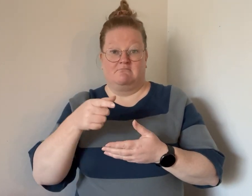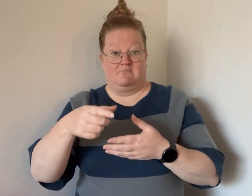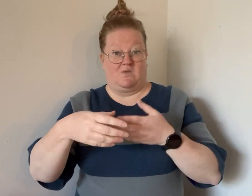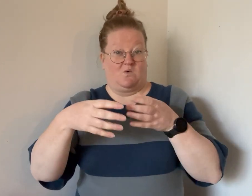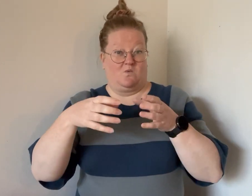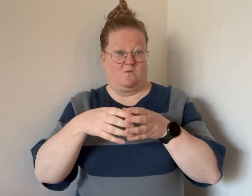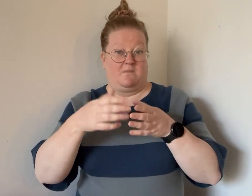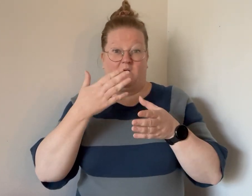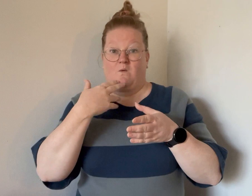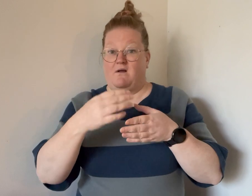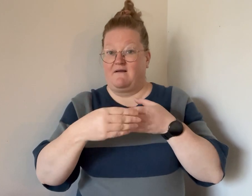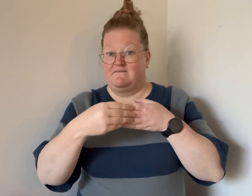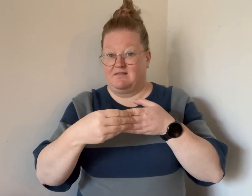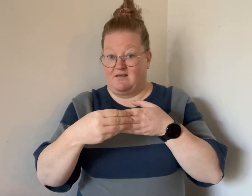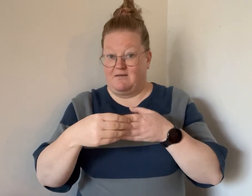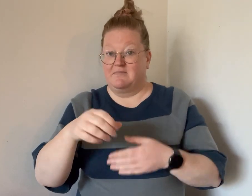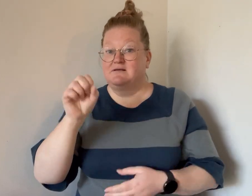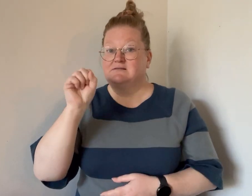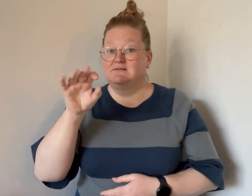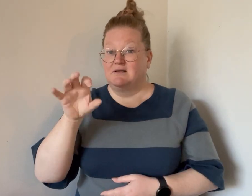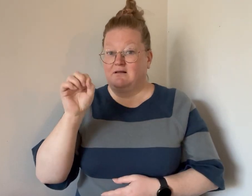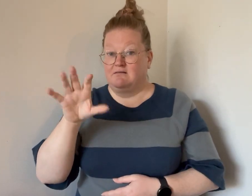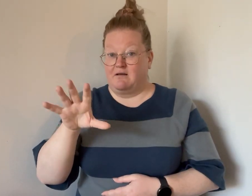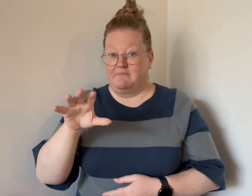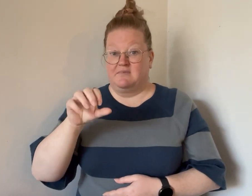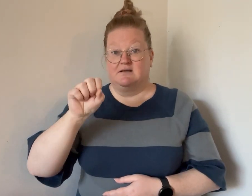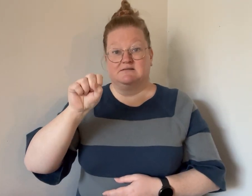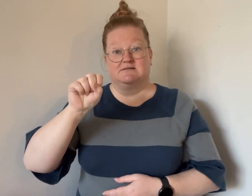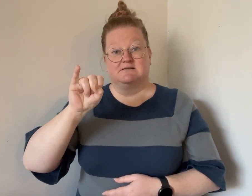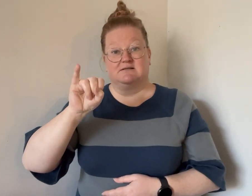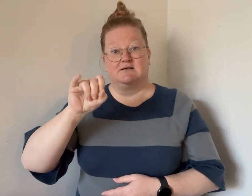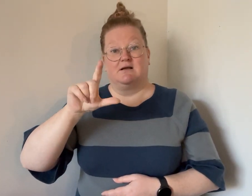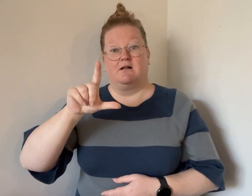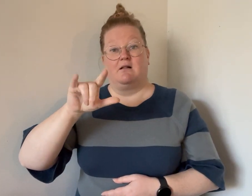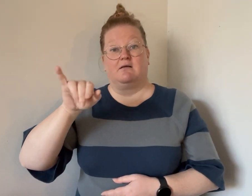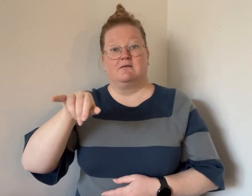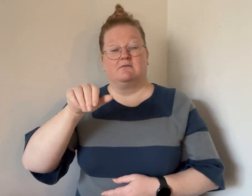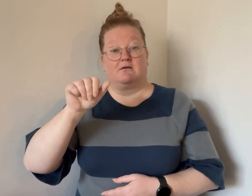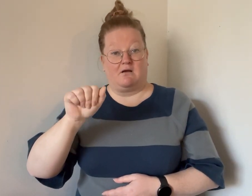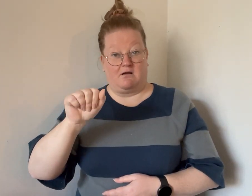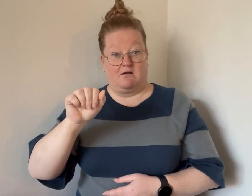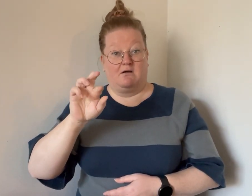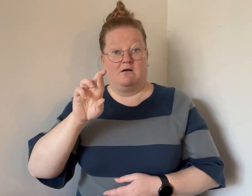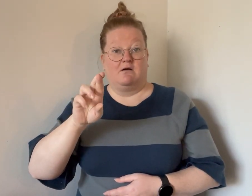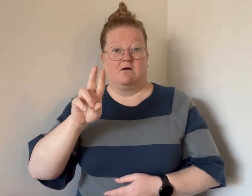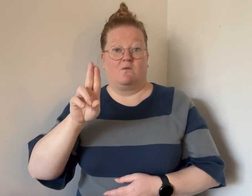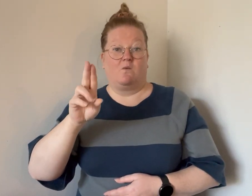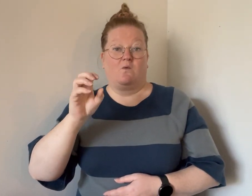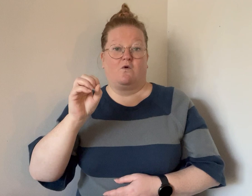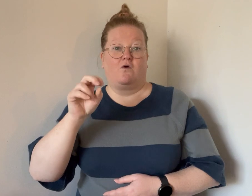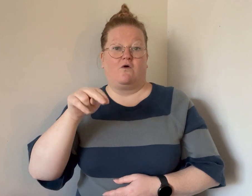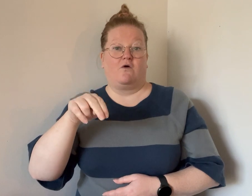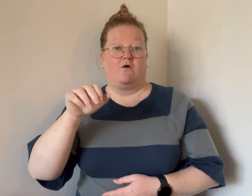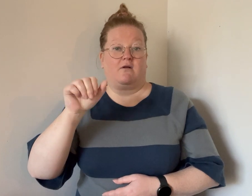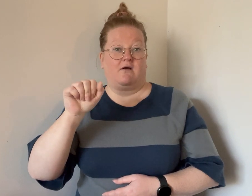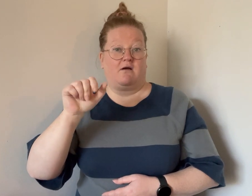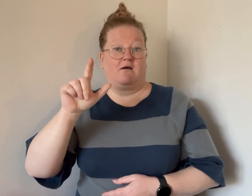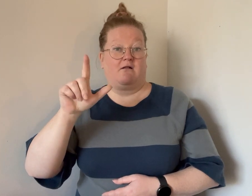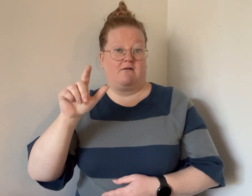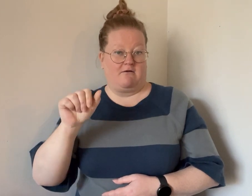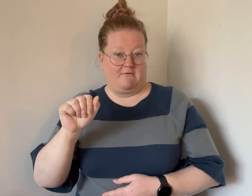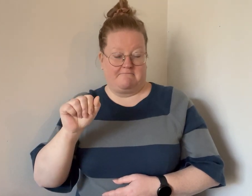Ryhmän vetäjänä toimii Silja Ruonala.